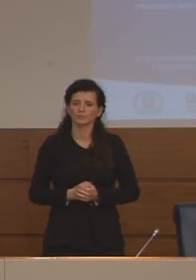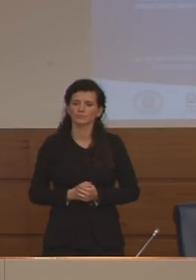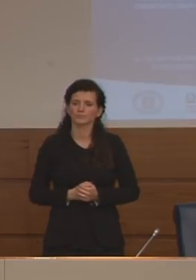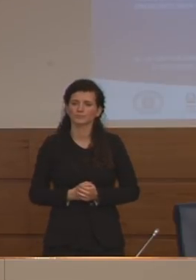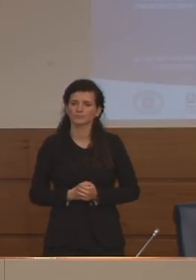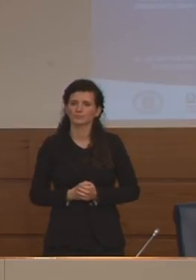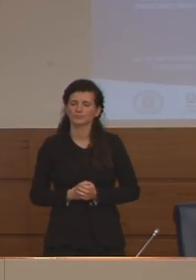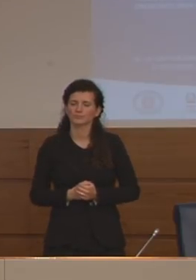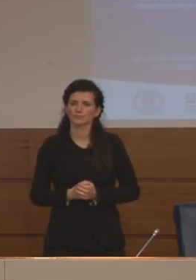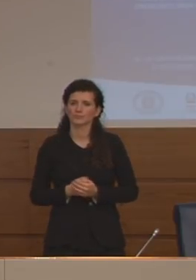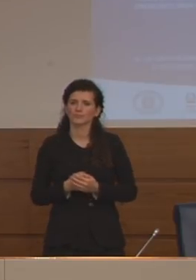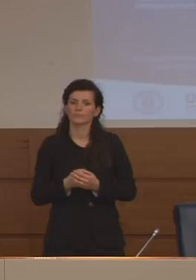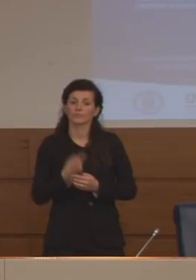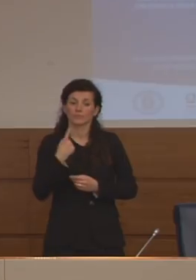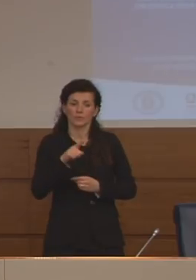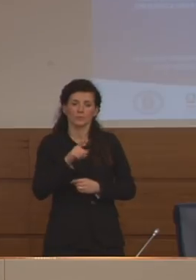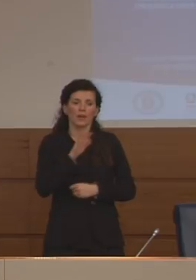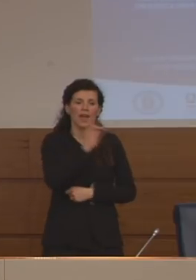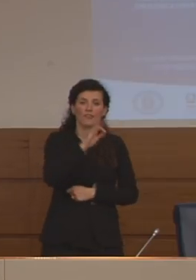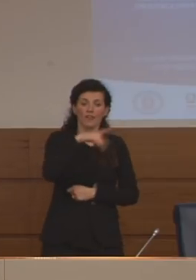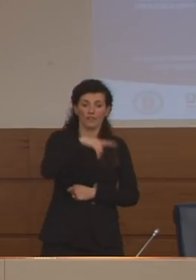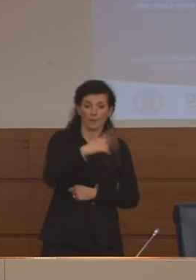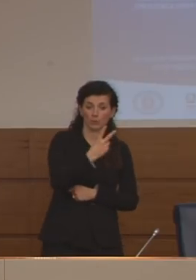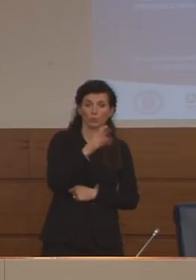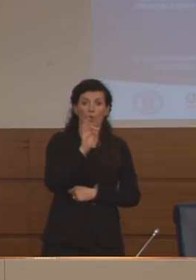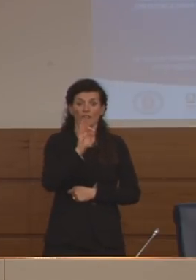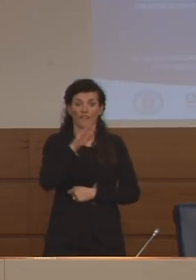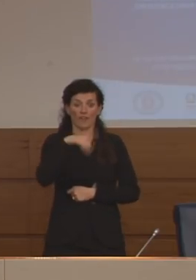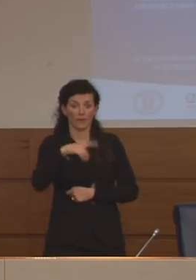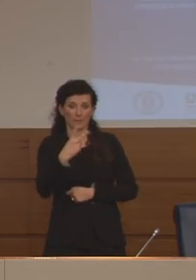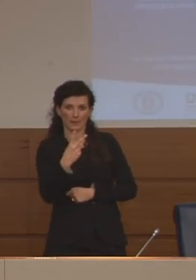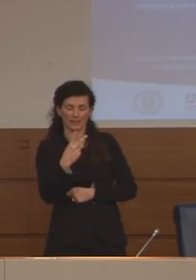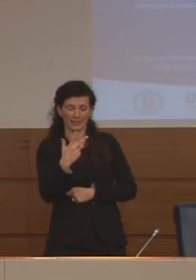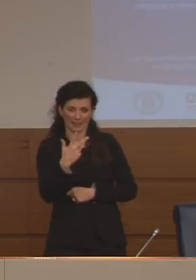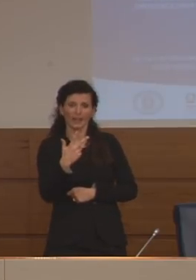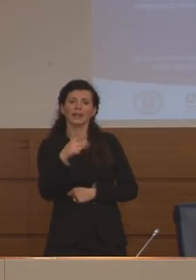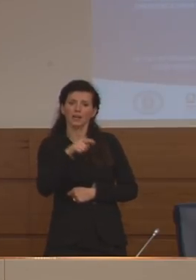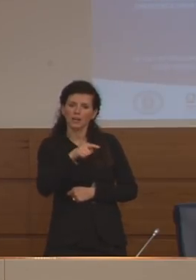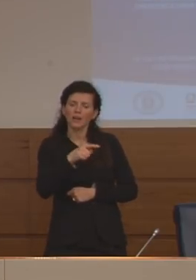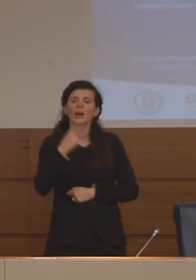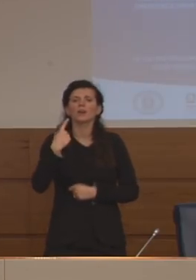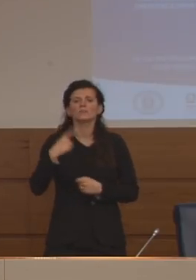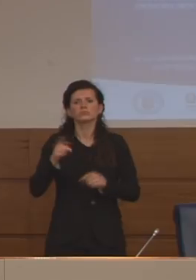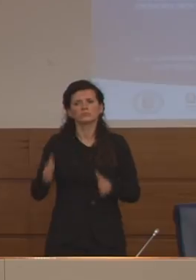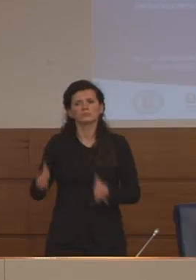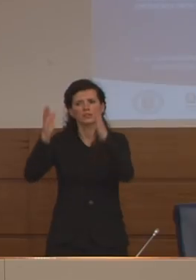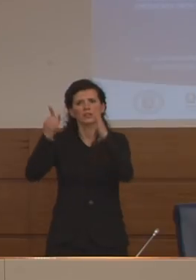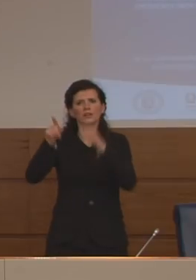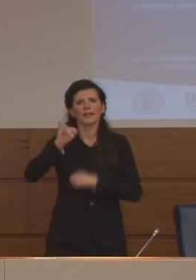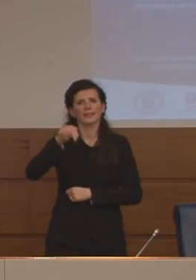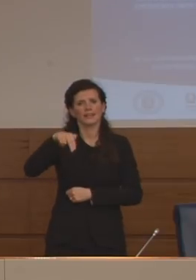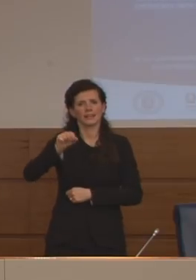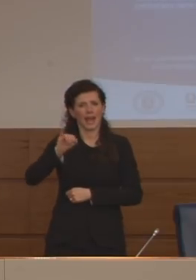i facciali filtranti ffp2 ffp3, c'è l'Inail che ha il compito da sempre